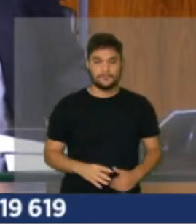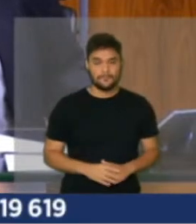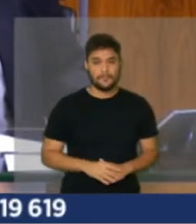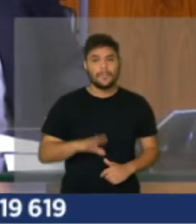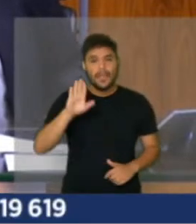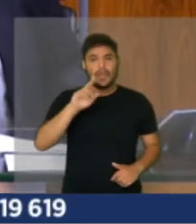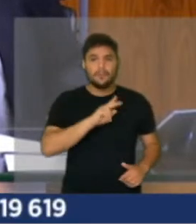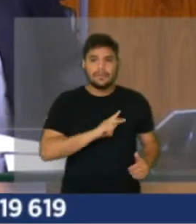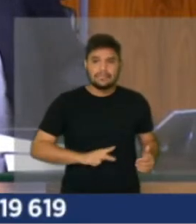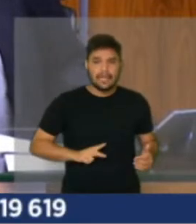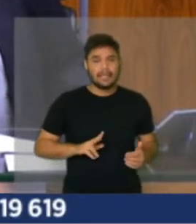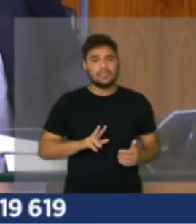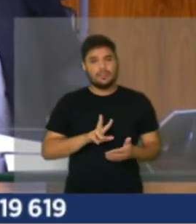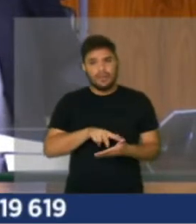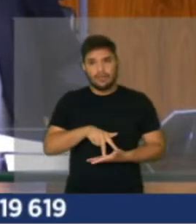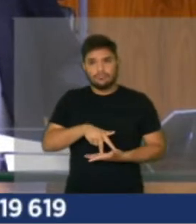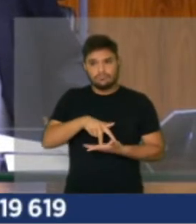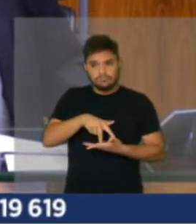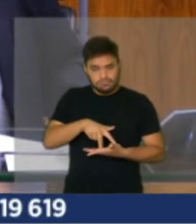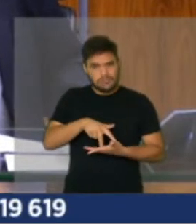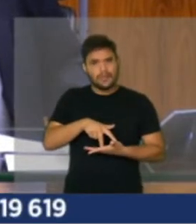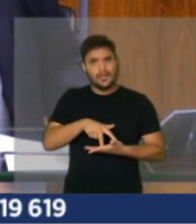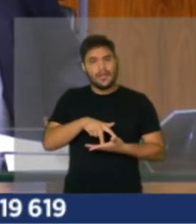ERIKA KOKAY. -- [DEPUTADA]: PRESIDENTE EU VENHO É TRIBUNA